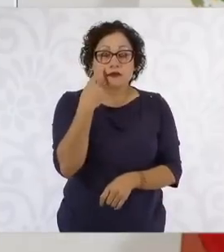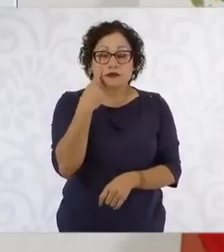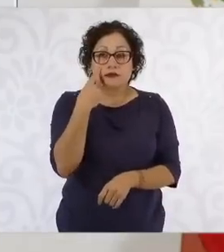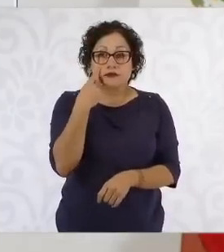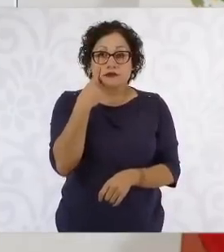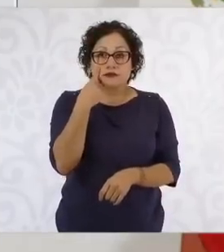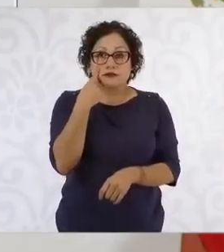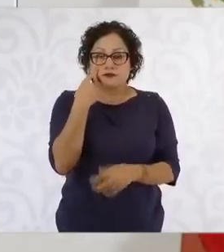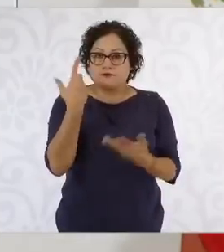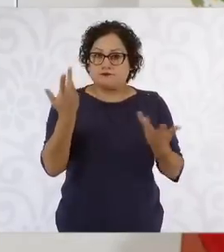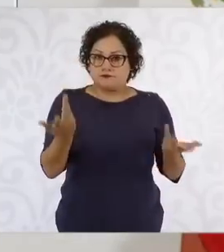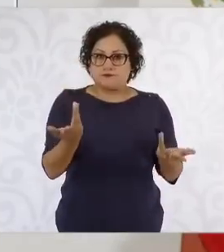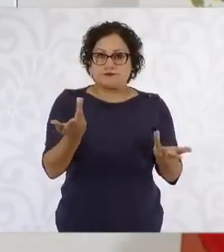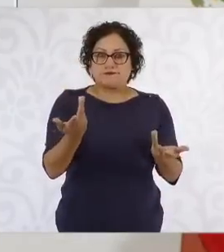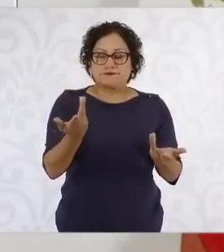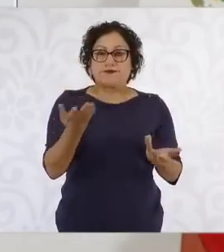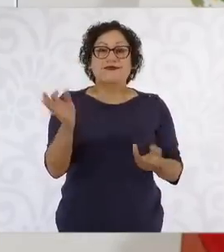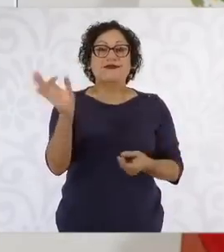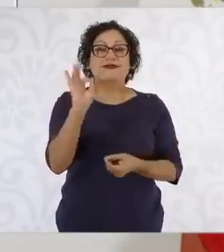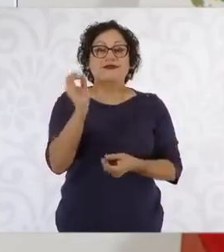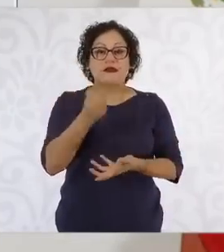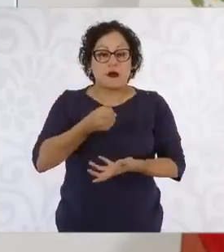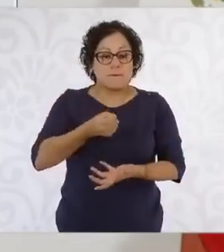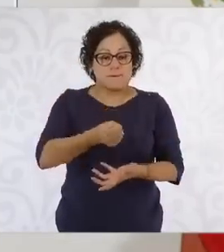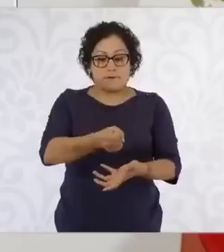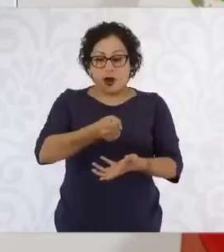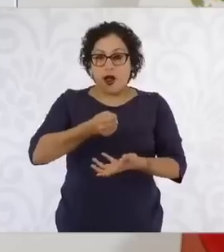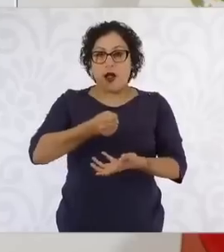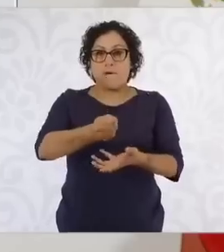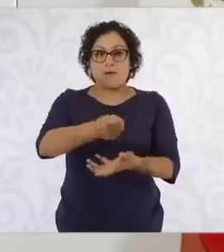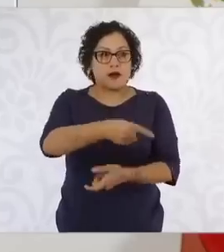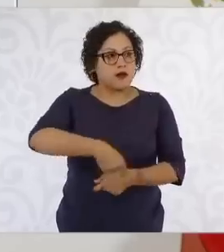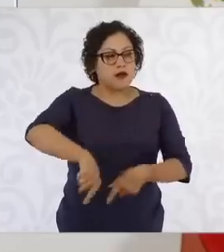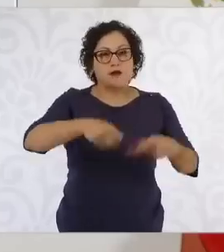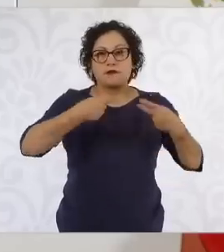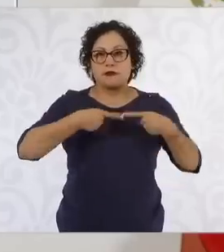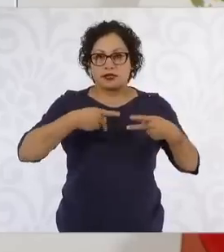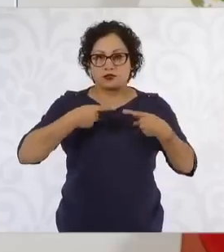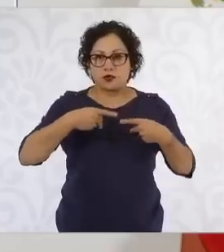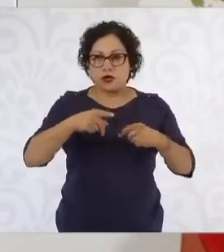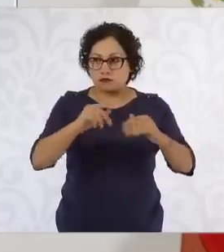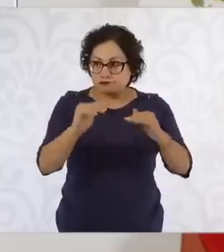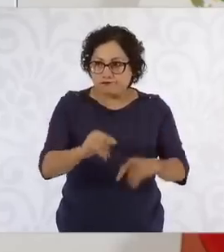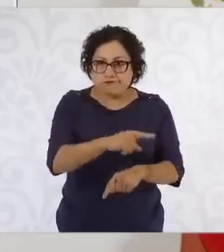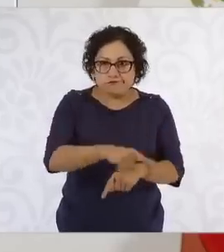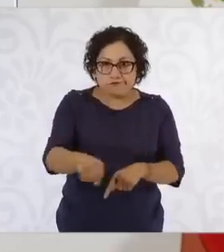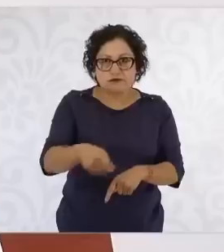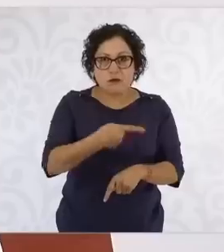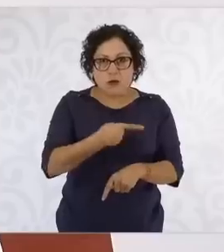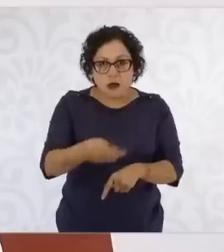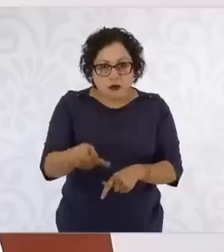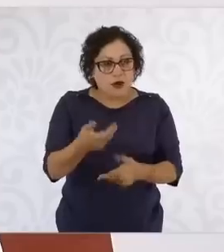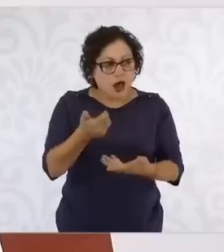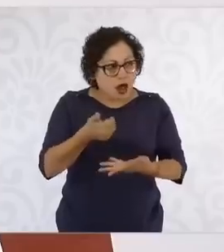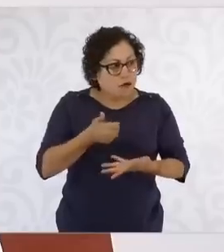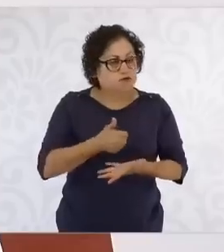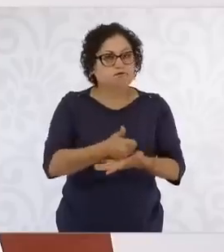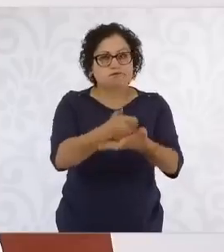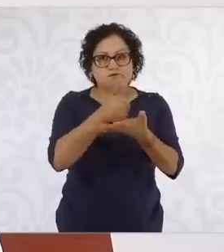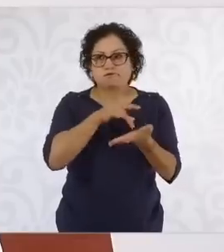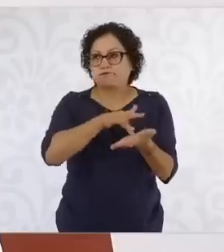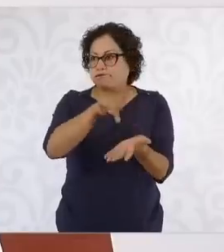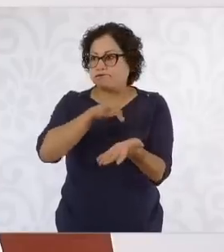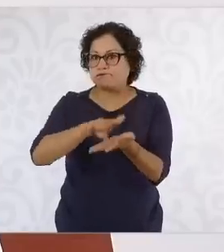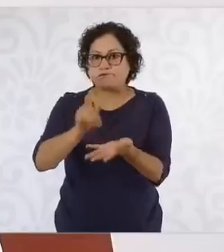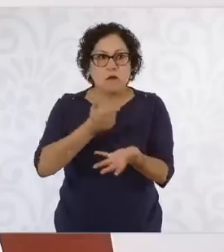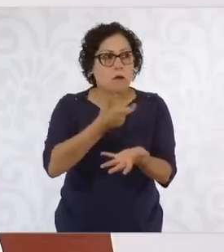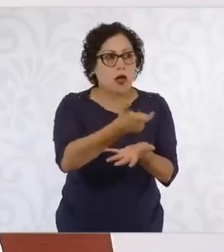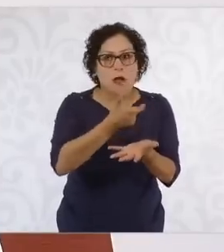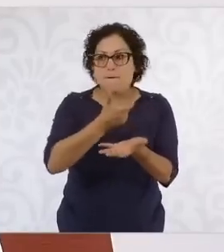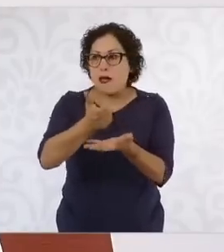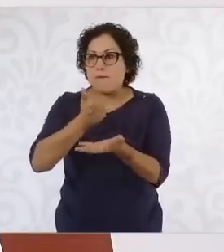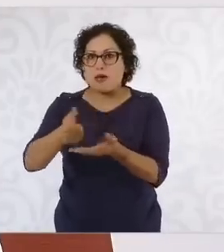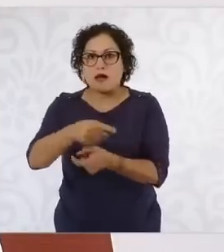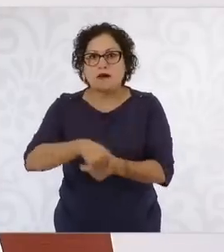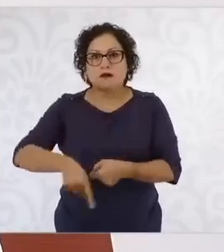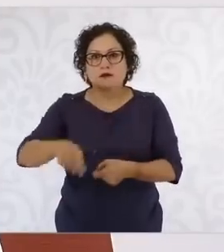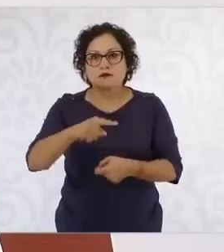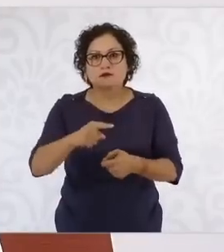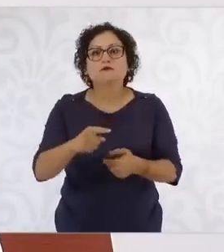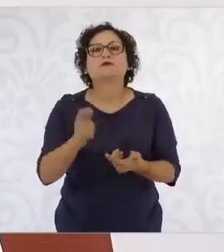recursos pues se compra más Y eso Por supuesto potencia la economía al aumentar el salario mínimo